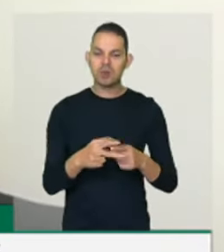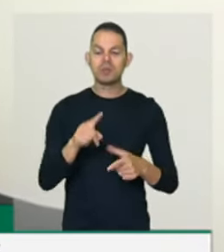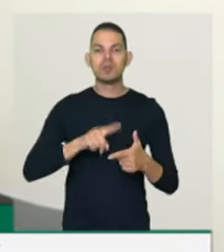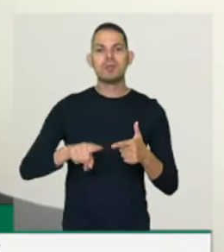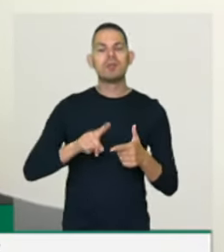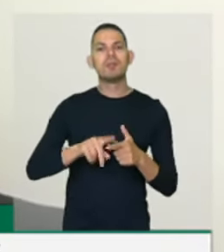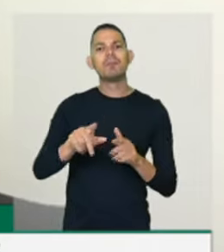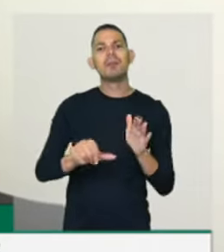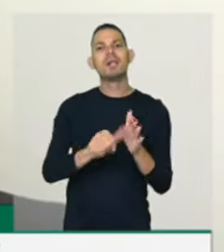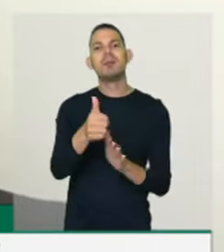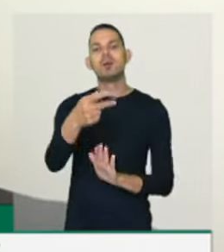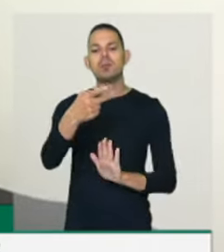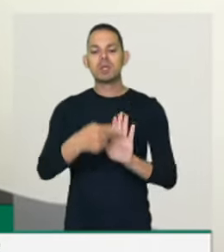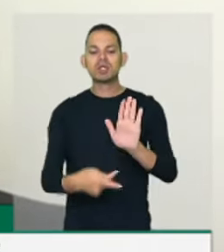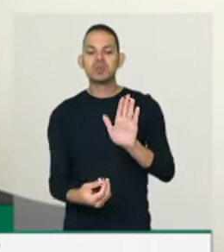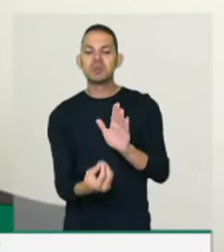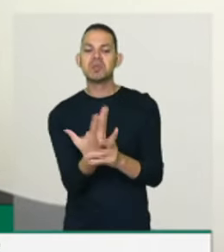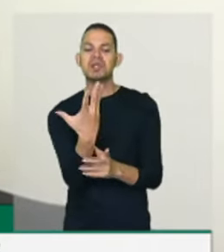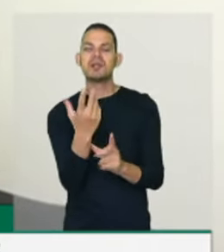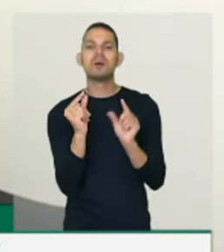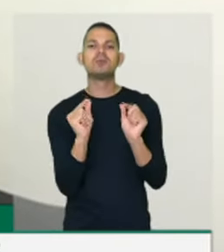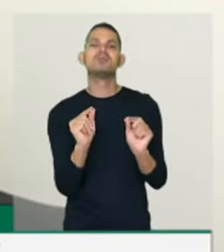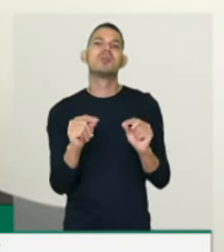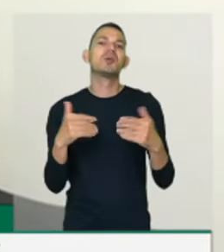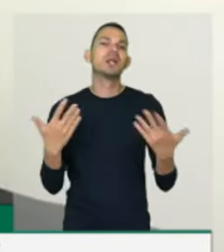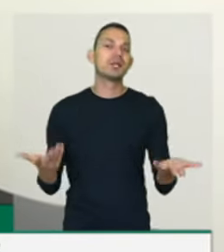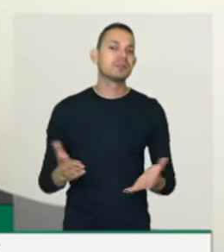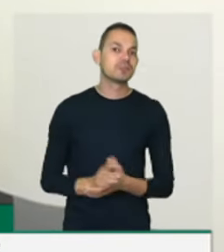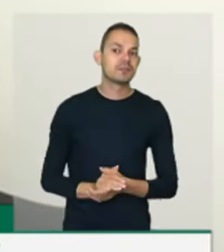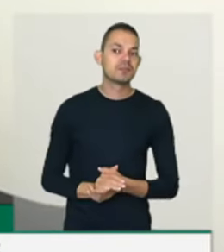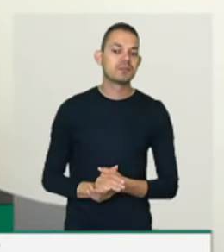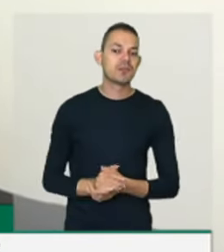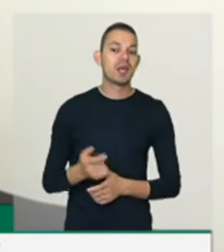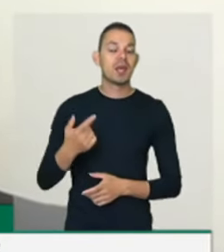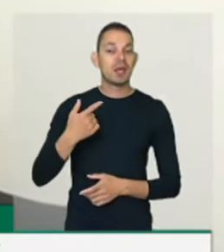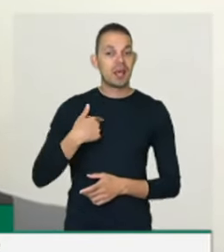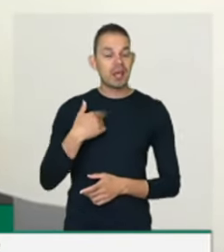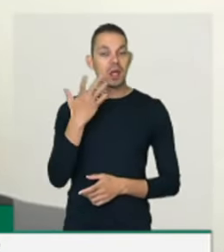AQUILO QUE EU VOU APELIDAR POR ECONOMIA PROCESSUAL O INTERMEDIÁRIO... PESSOA FÍSICA OU JURÍDICA... QUE